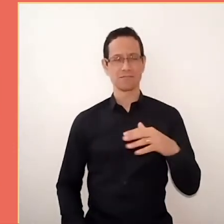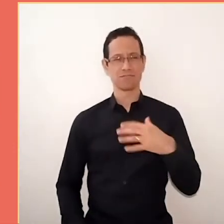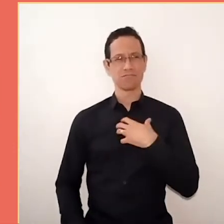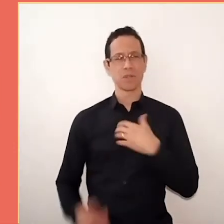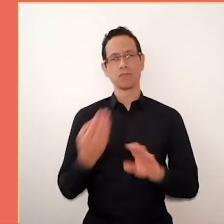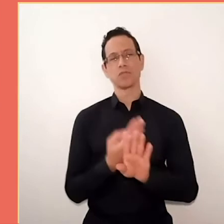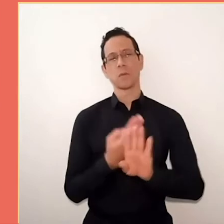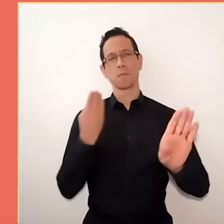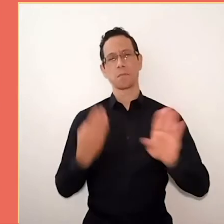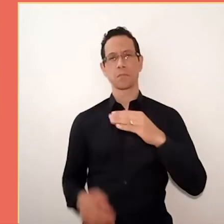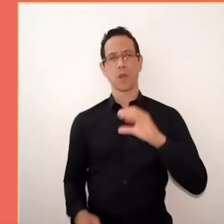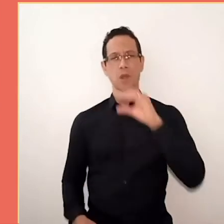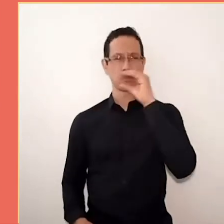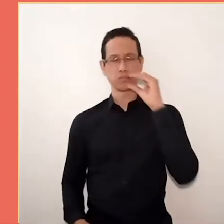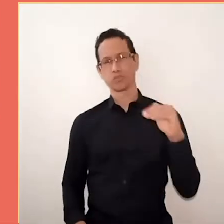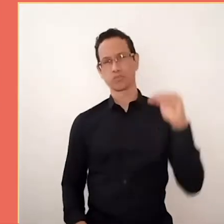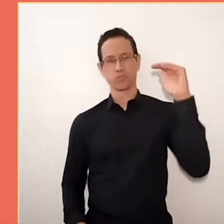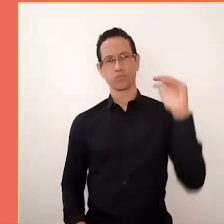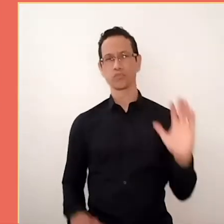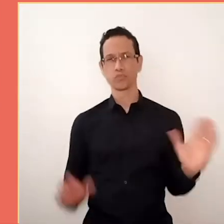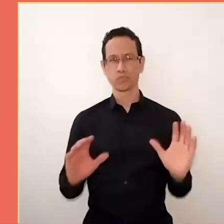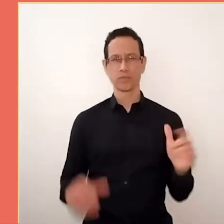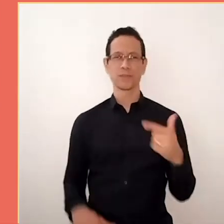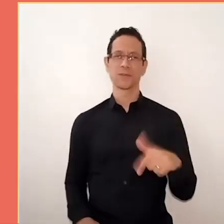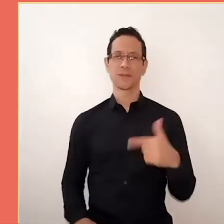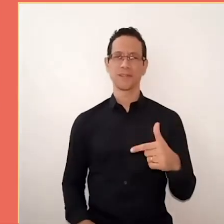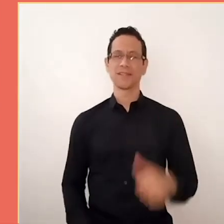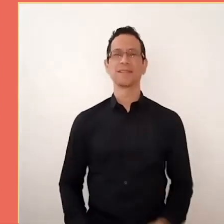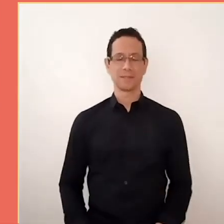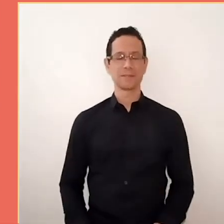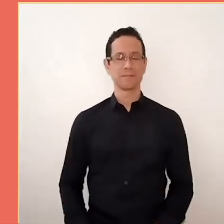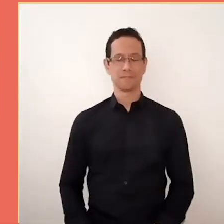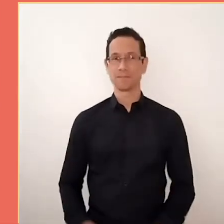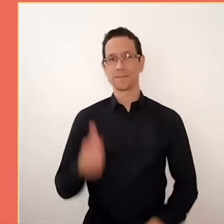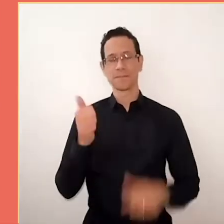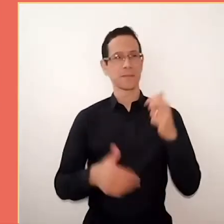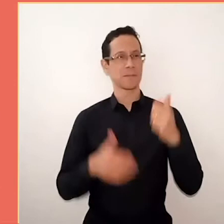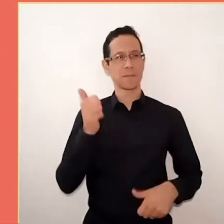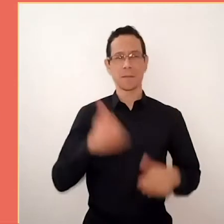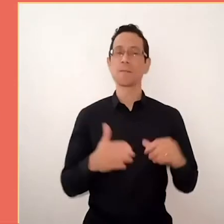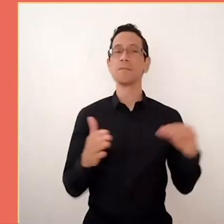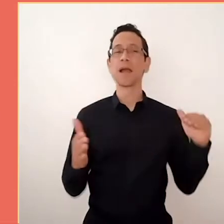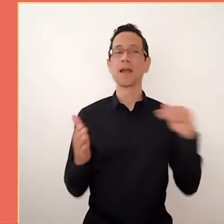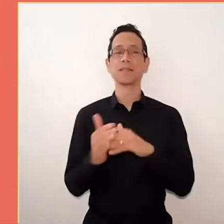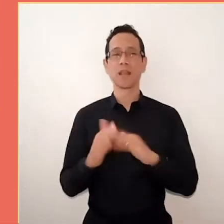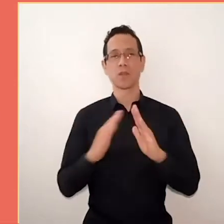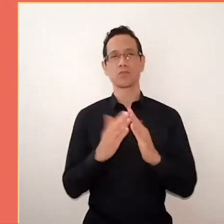e que o mundo adulto acolhe aquela infância. E nessa narrativa, ele vai até chegar à escola da Dona Eunice,